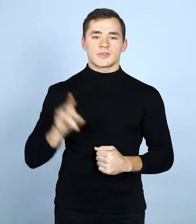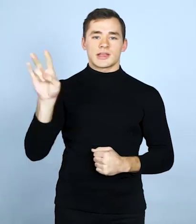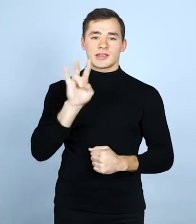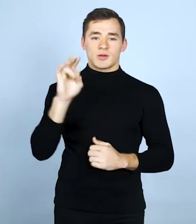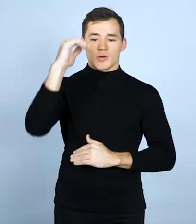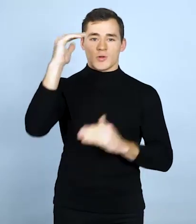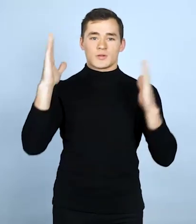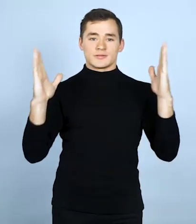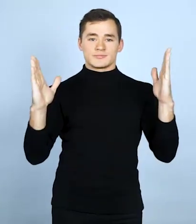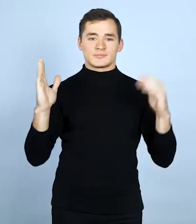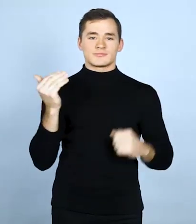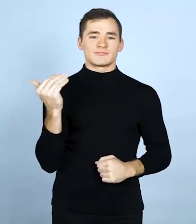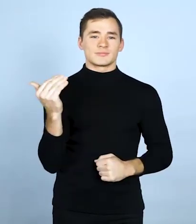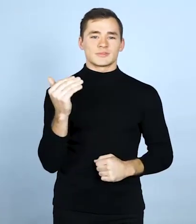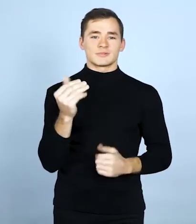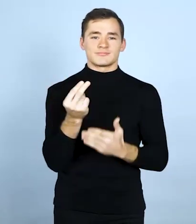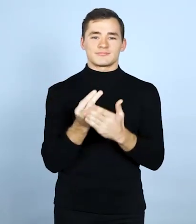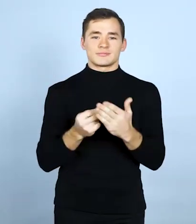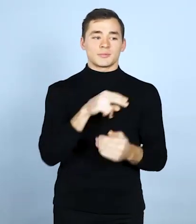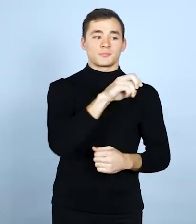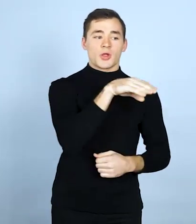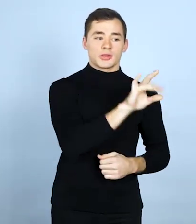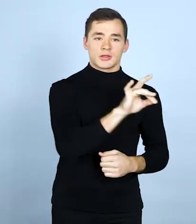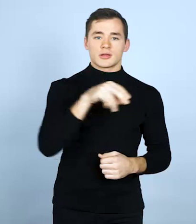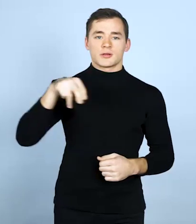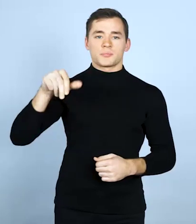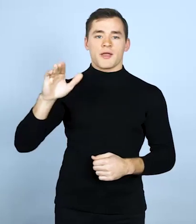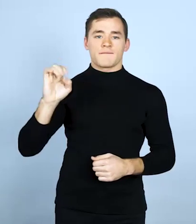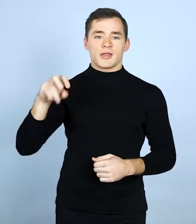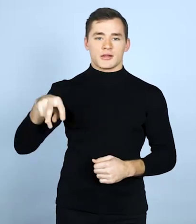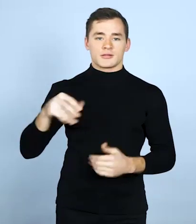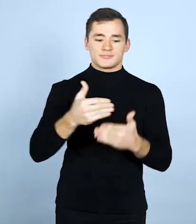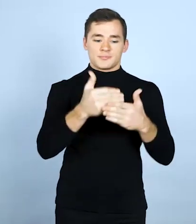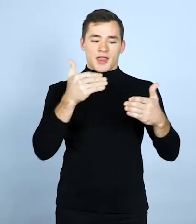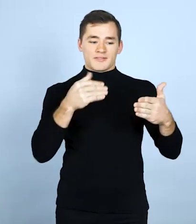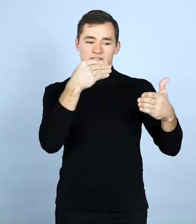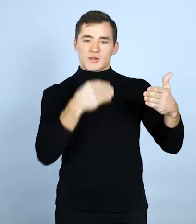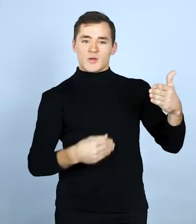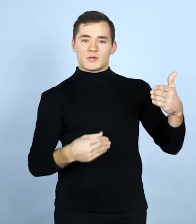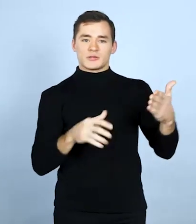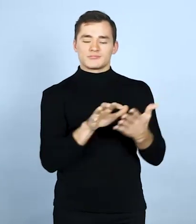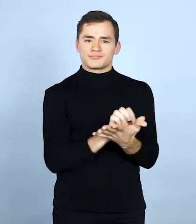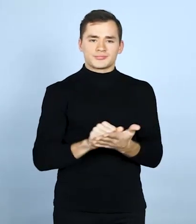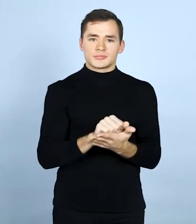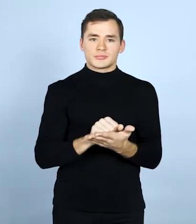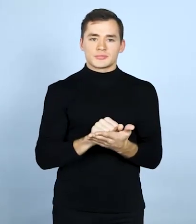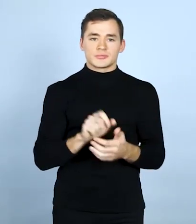Несмотря на то, что в образах Петра и Павла верхний слой живописи не сохранился,